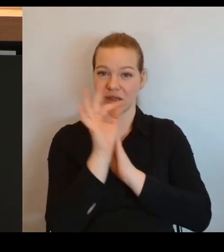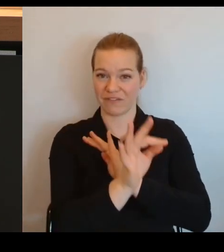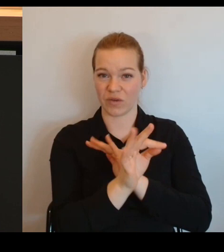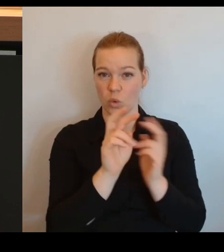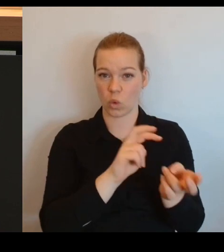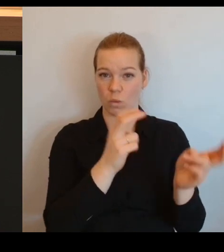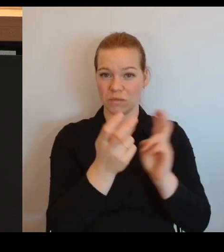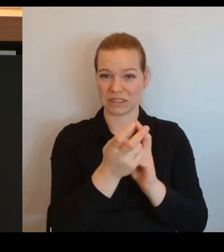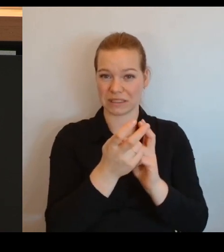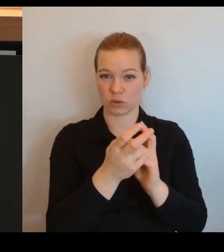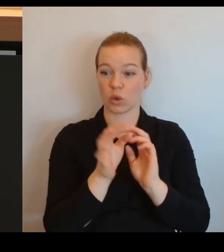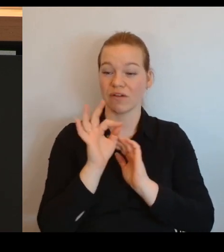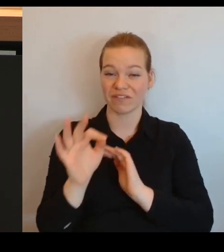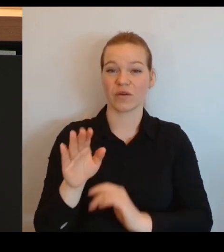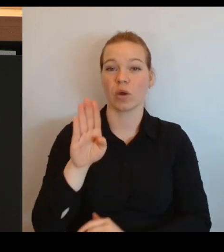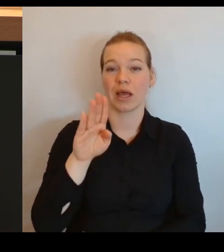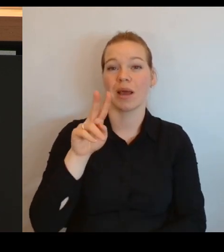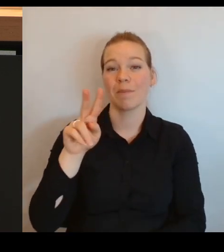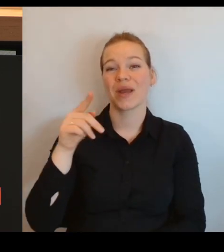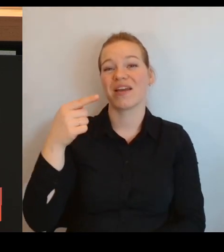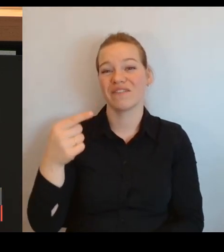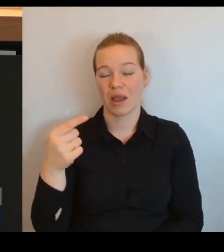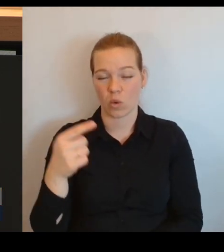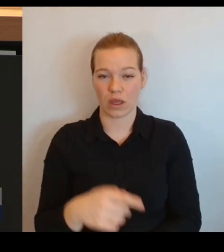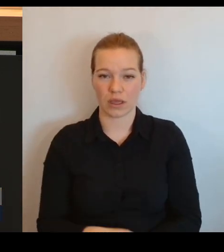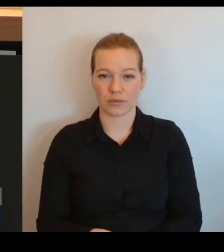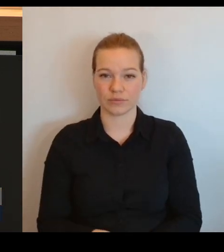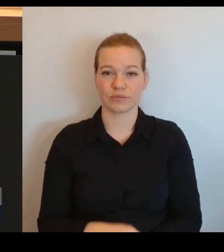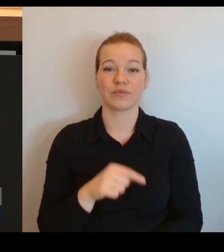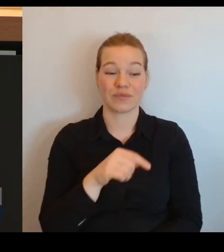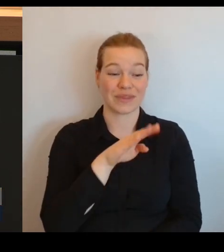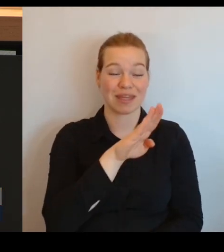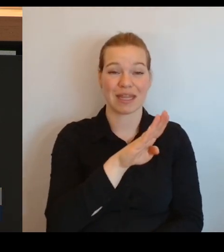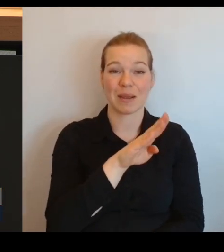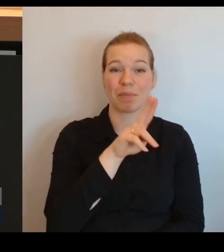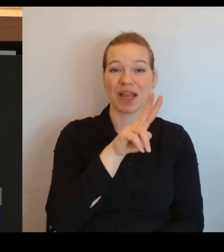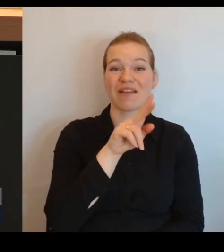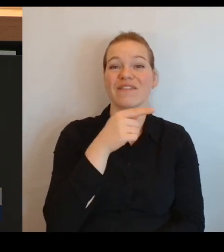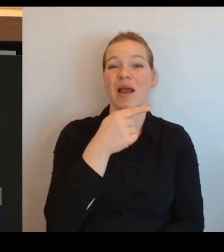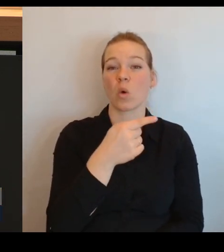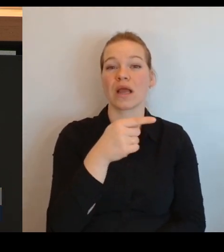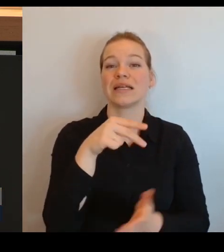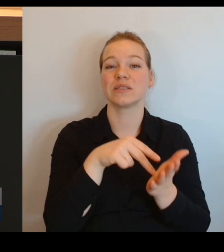Vorstand ist zuständig für die Vertrags erfüllung, für die Verträge mit dem Land Berlin, für die Führung der